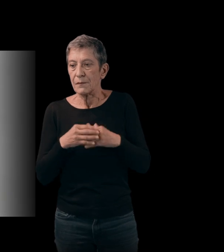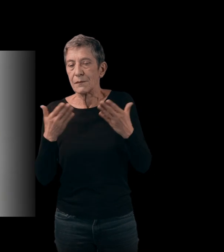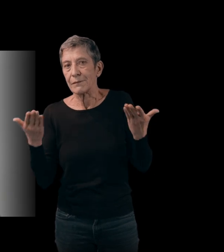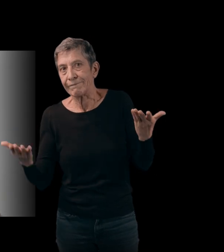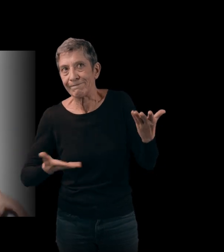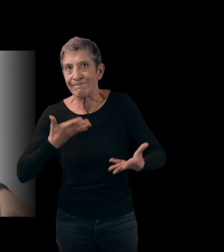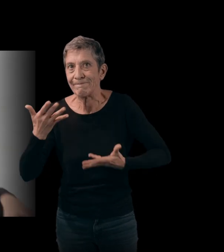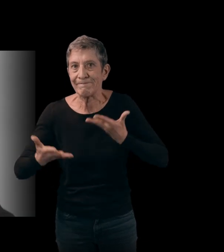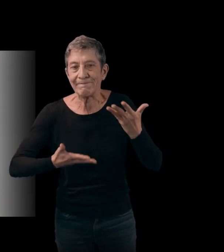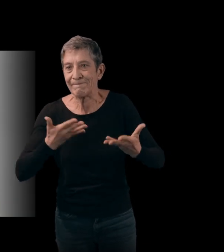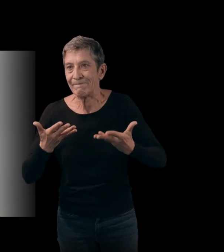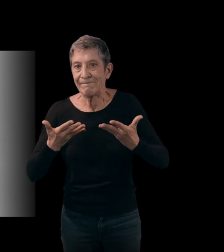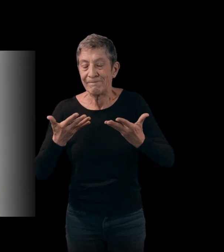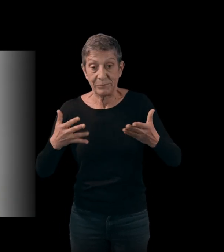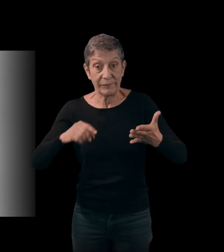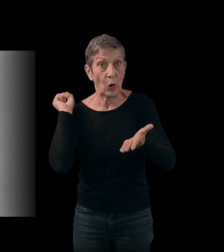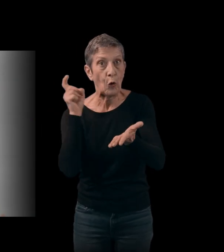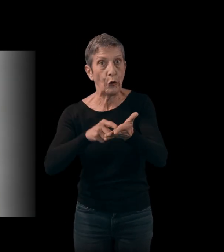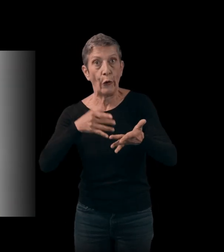on a l'impression de quelque chose de… Il faut en partir.